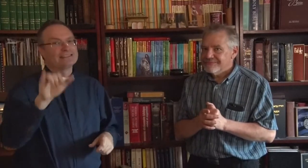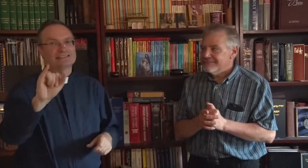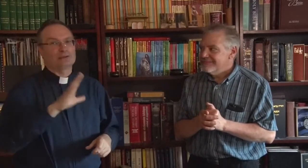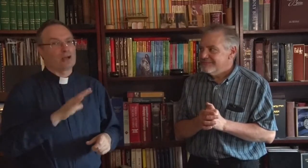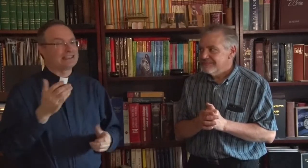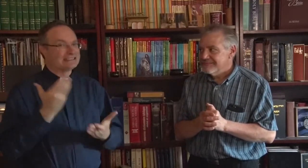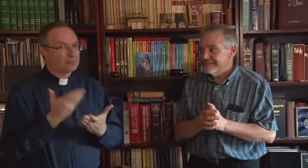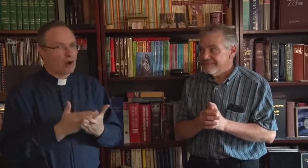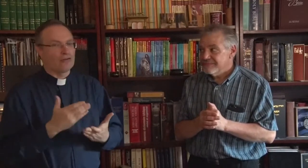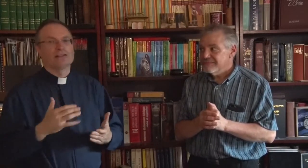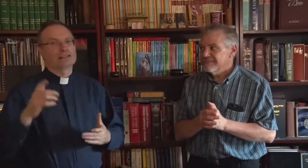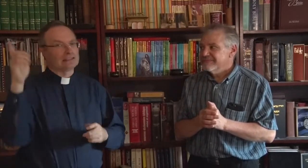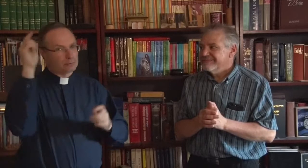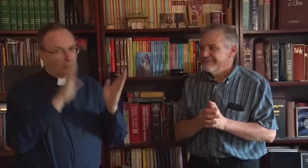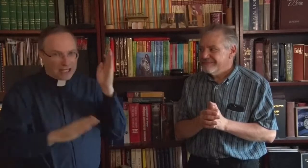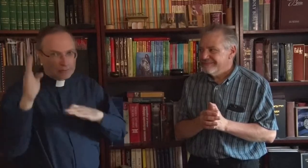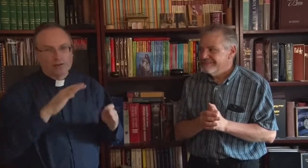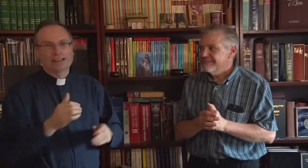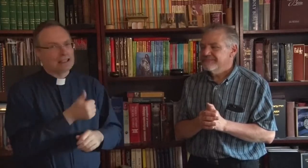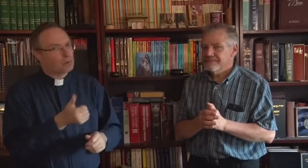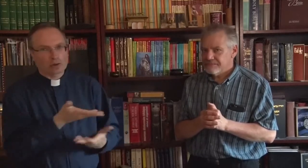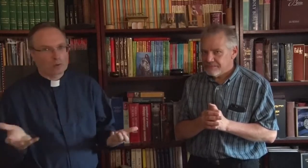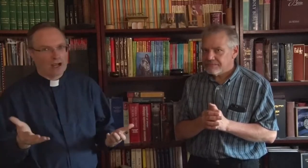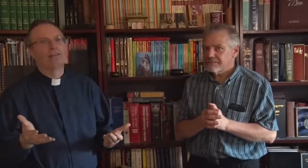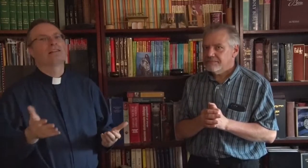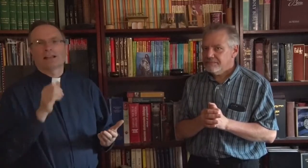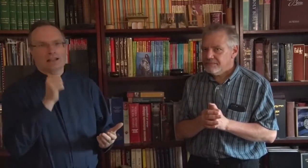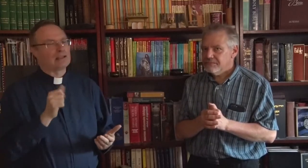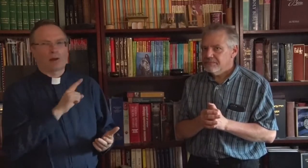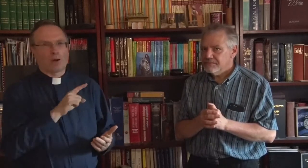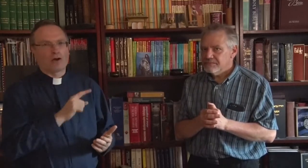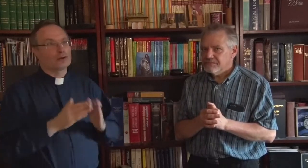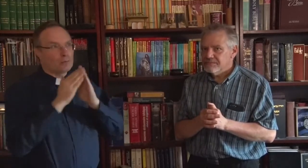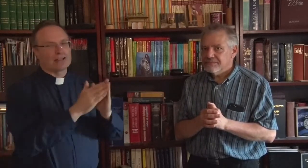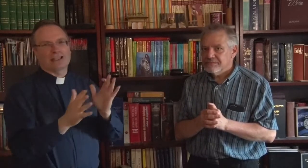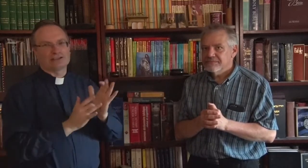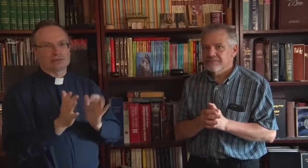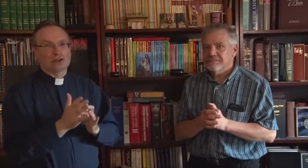Si tu as des épreuves, des problèmes, quoi qui soit n’ai pas peur de demander à Jésus